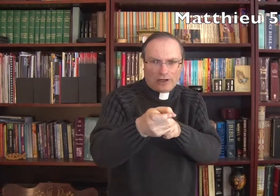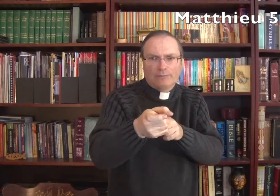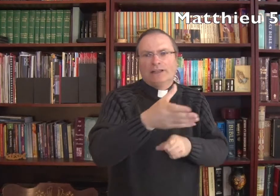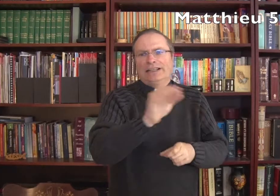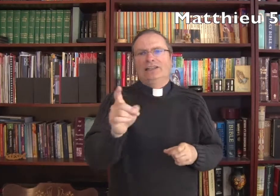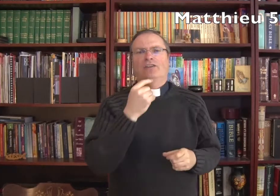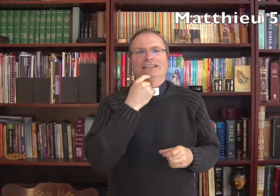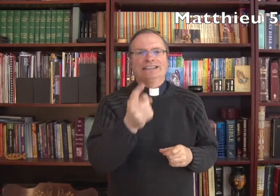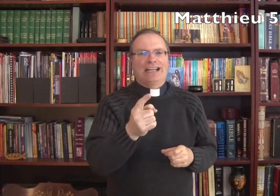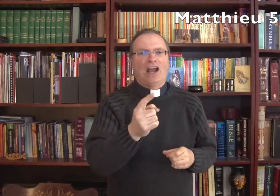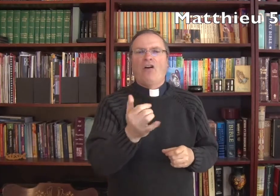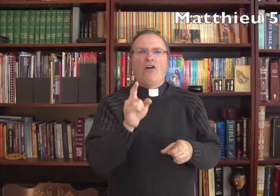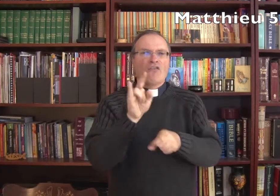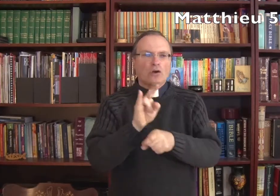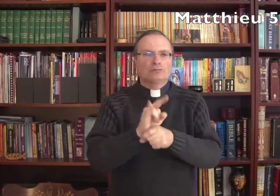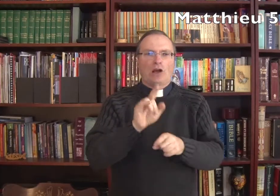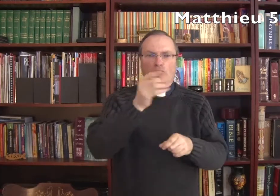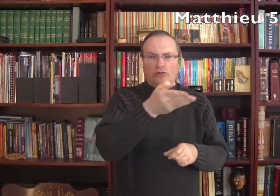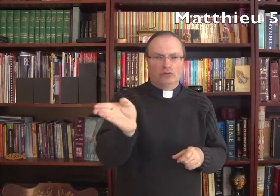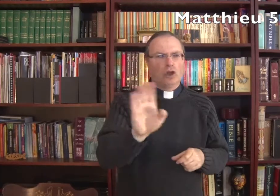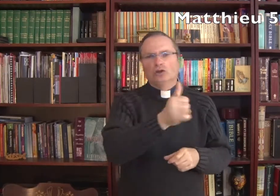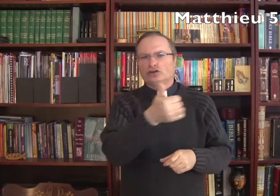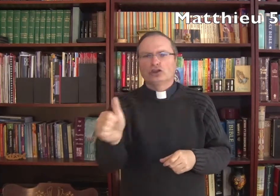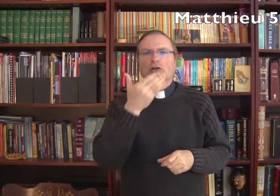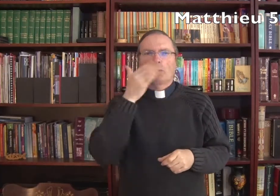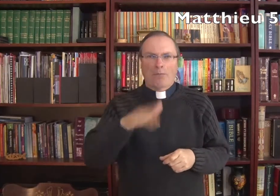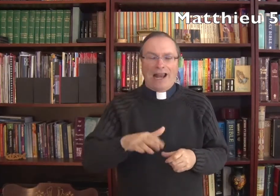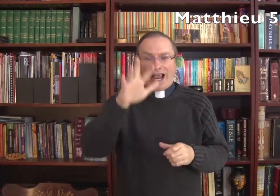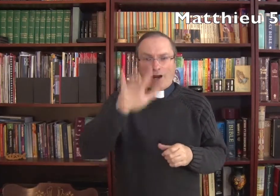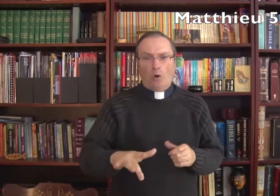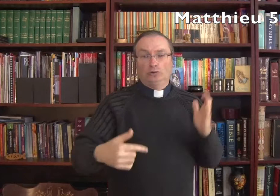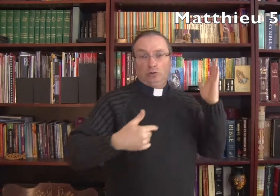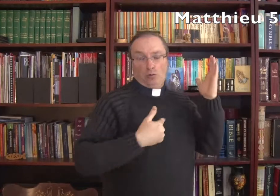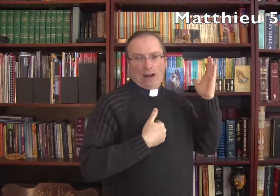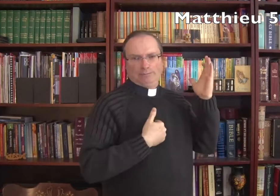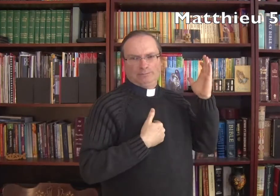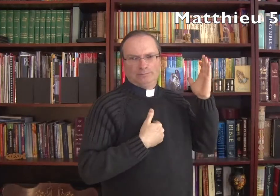et qu’on dira faussement de vous toute sorte de mal à cause de moi.